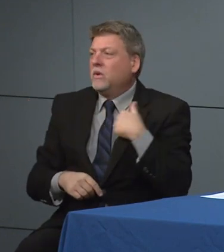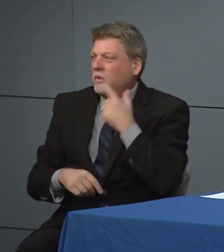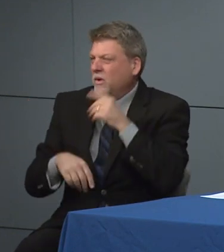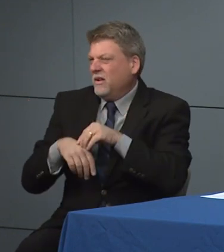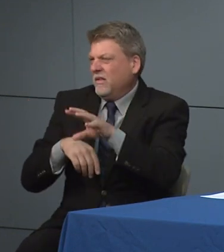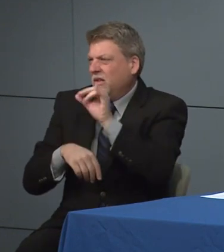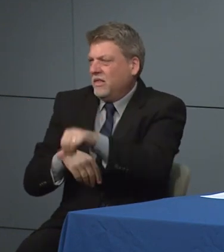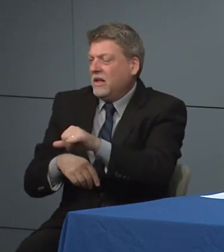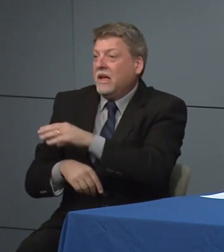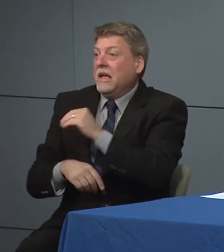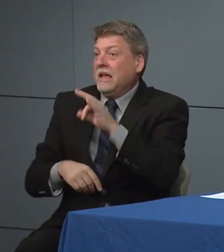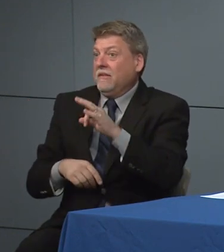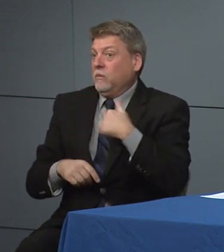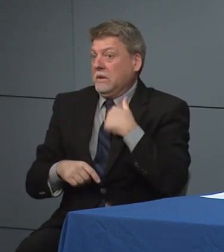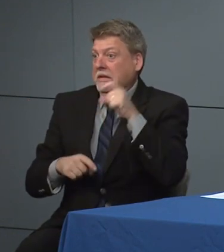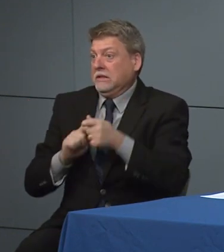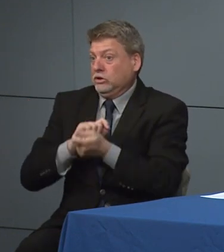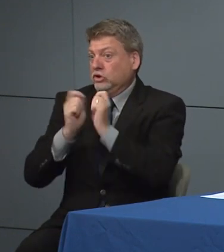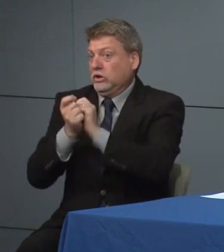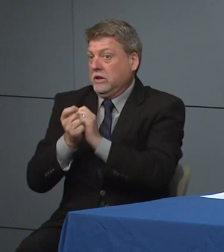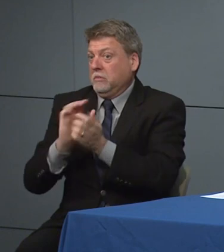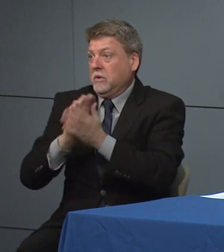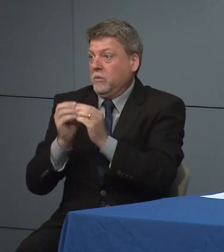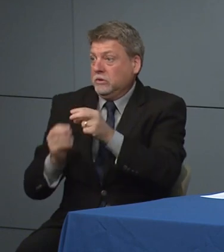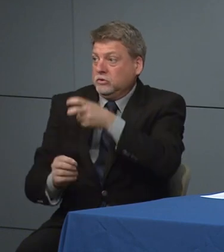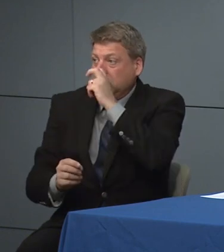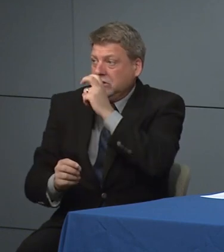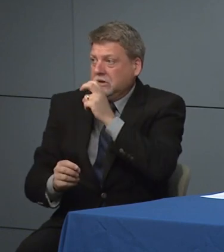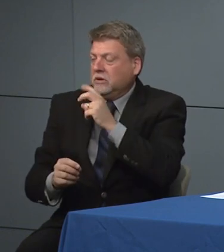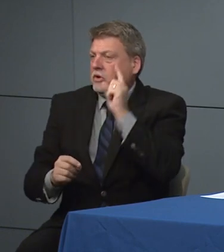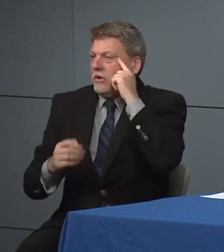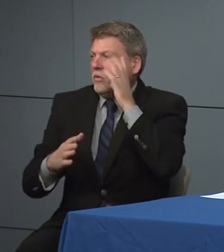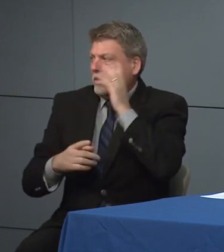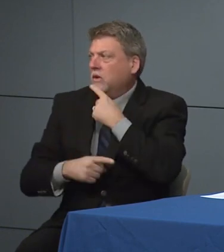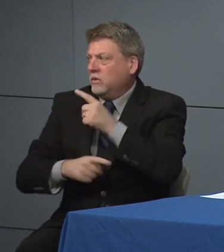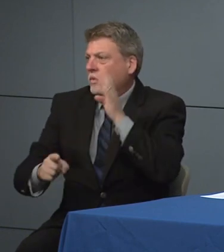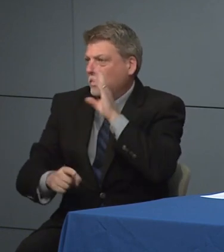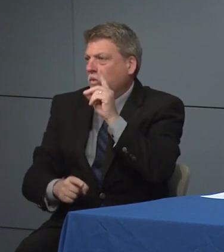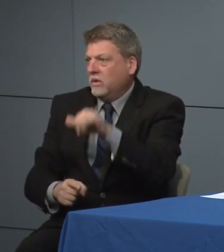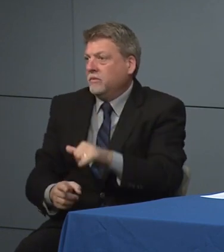si hay algún otro cambio, el gobernador claramente lo va a ser sabes.